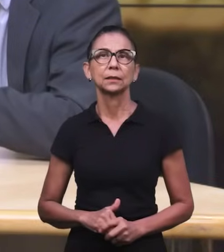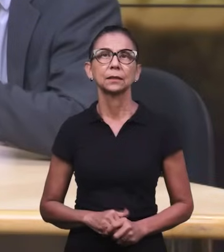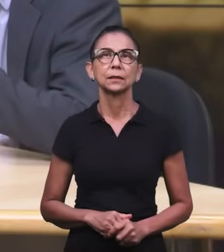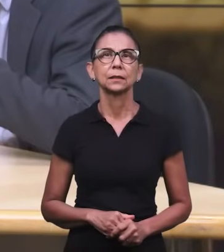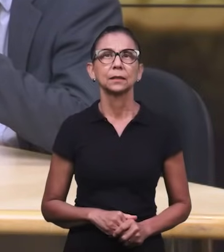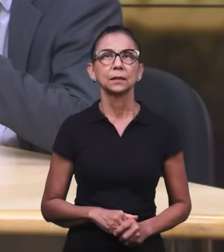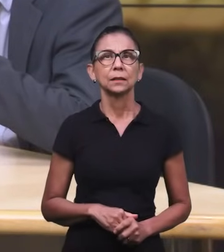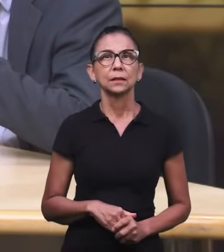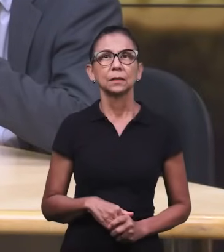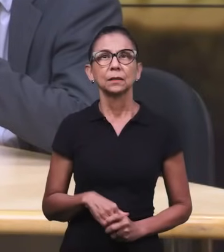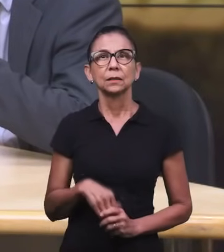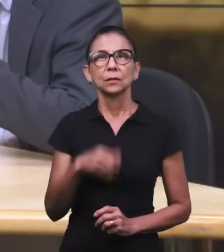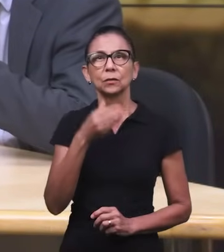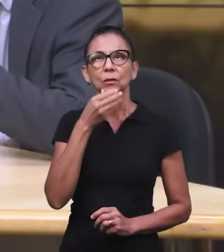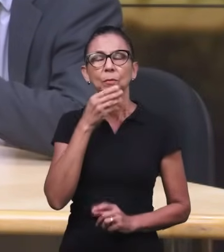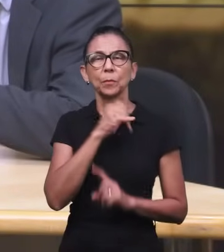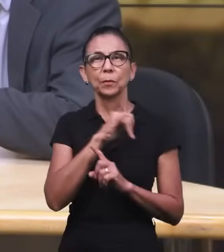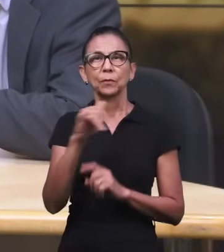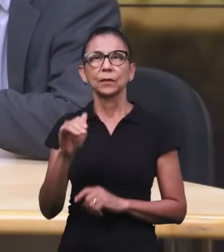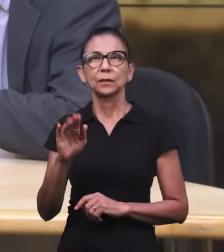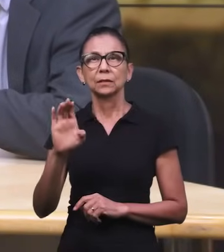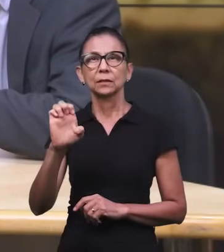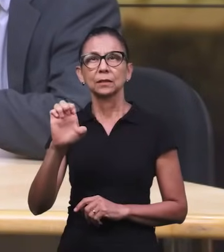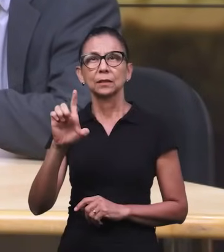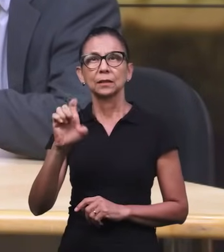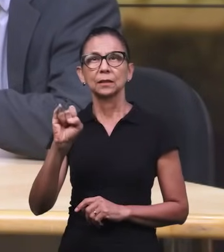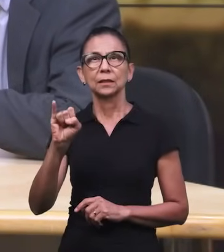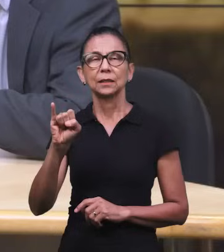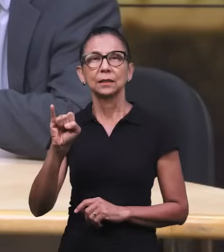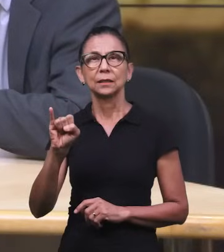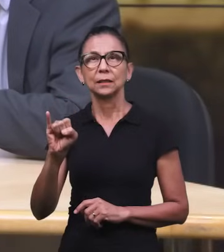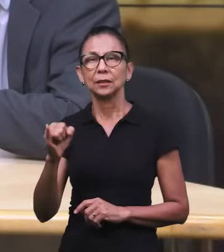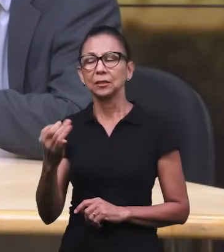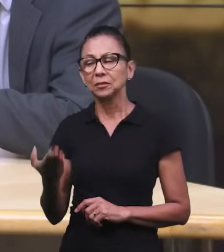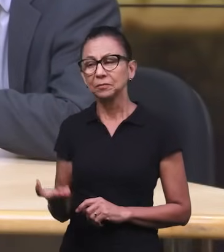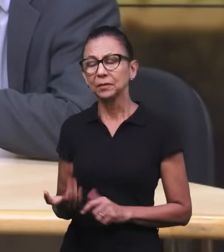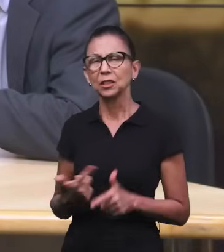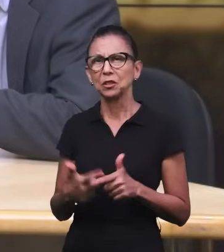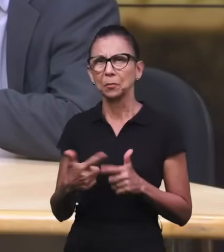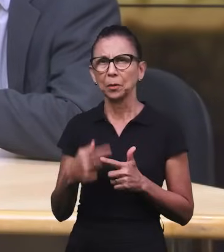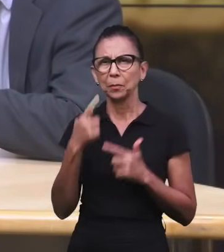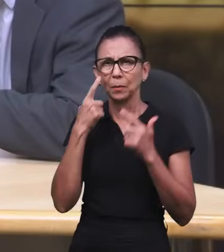ele ele tinha problema de visão mas também não via nem o que é espiritual espiritual nós temos